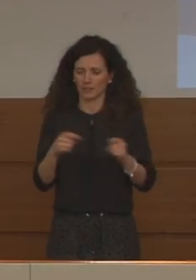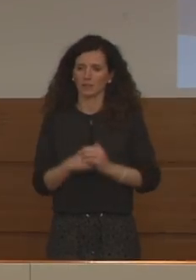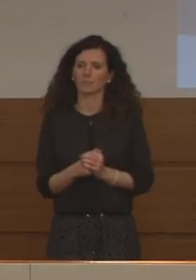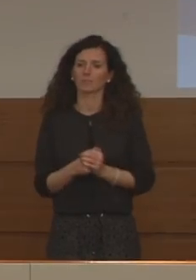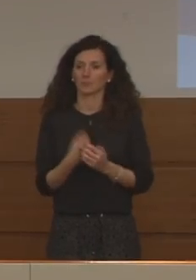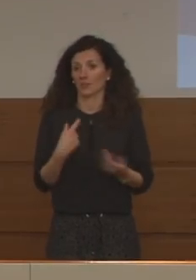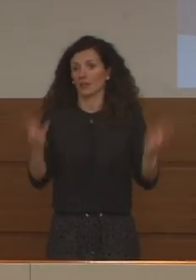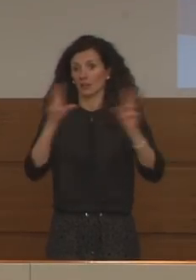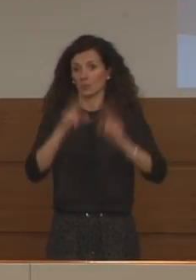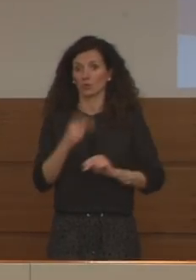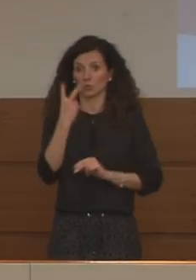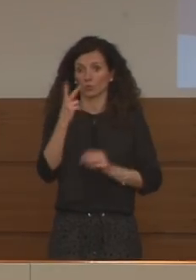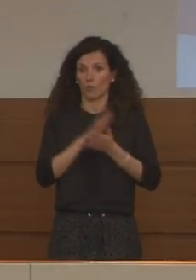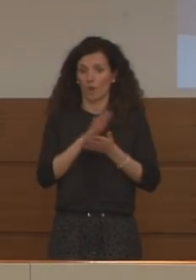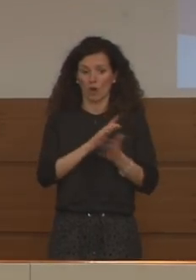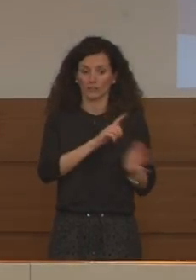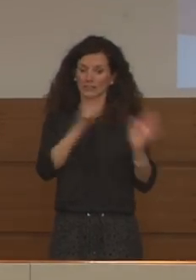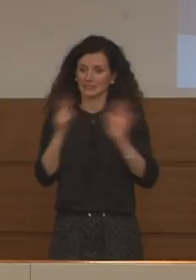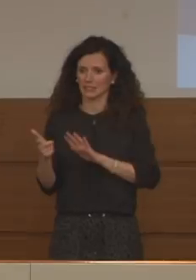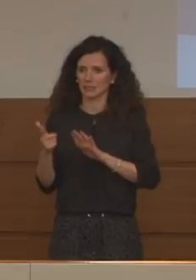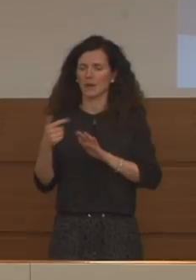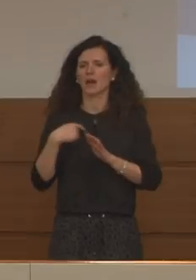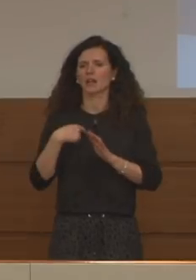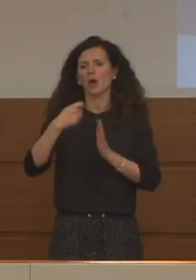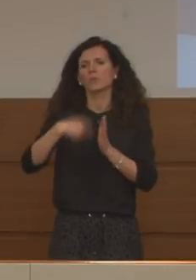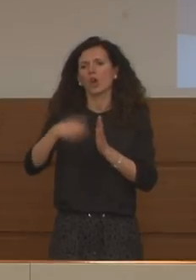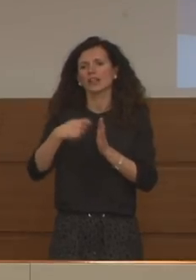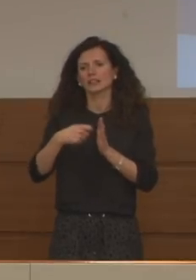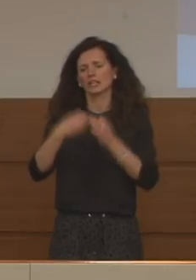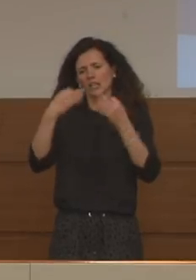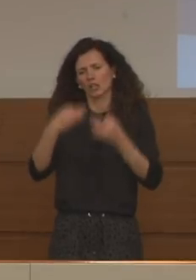producevano poi un bollettino un pò più strutturato.